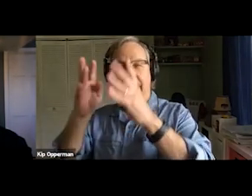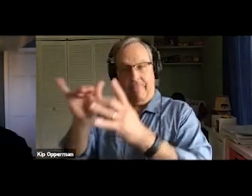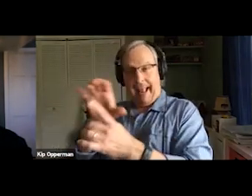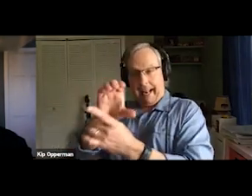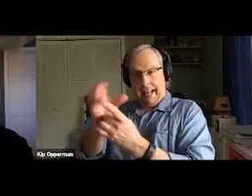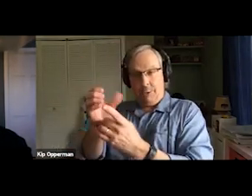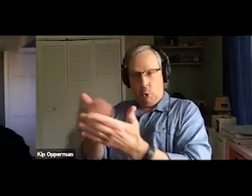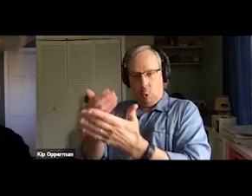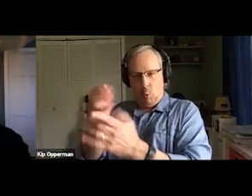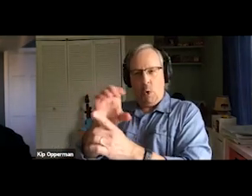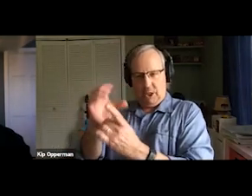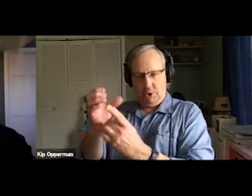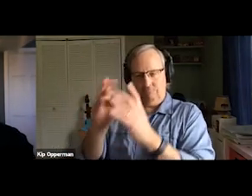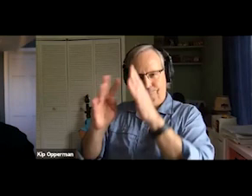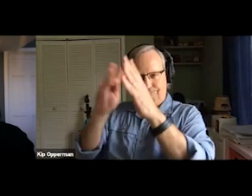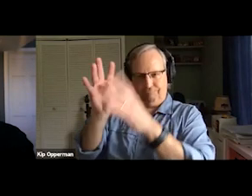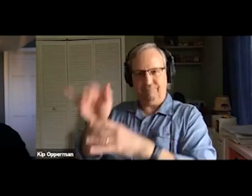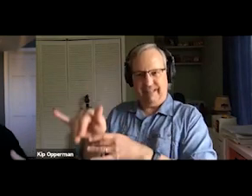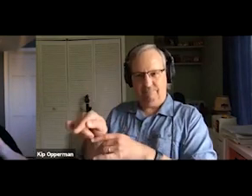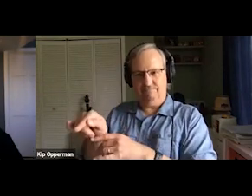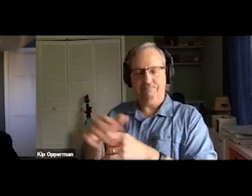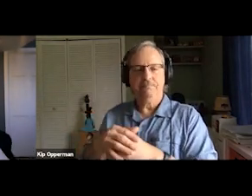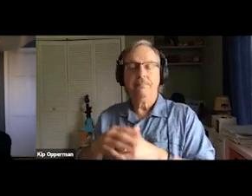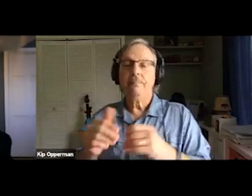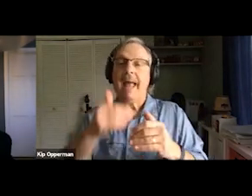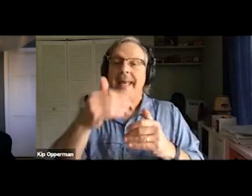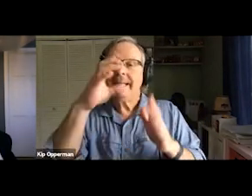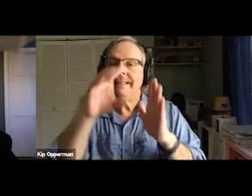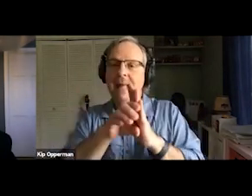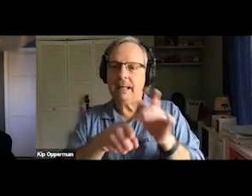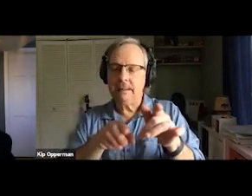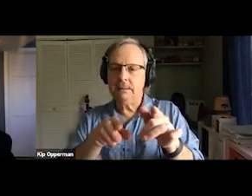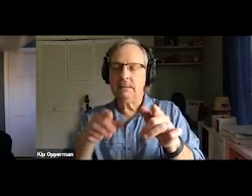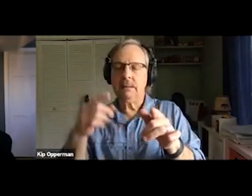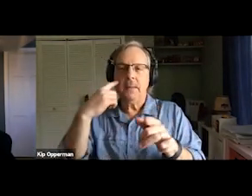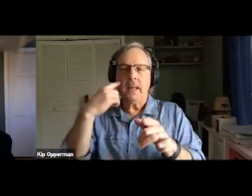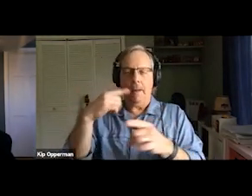La siguiente diapositiva. Y piensen en esta pieza de resiliencia, ¿verdad?